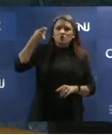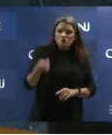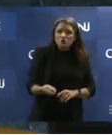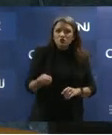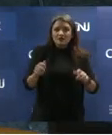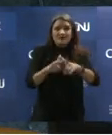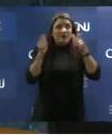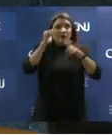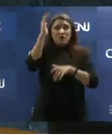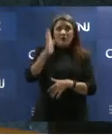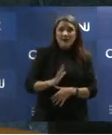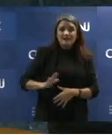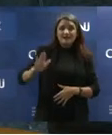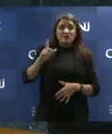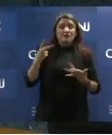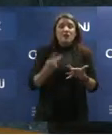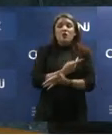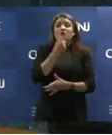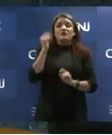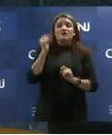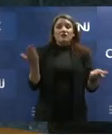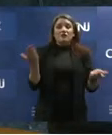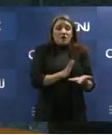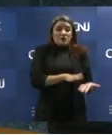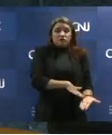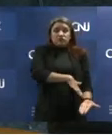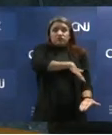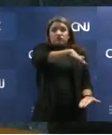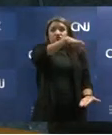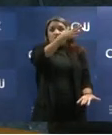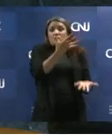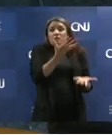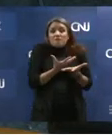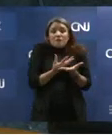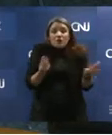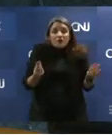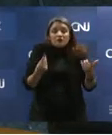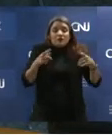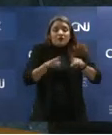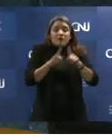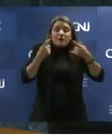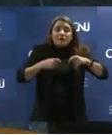e a necessidade de um apoio mais efetivo no tocante à concretização.